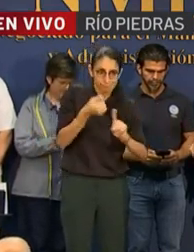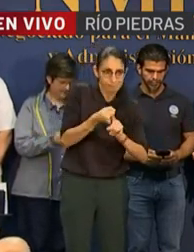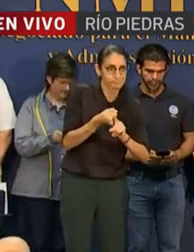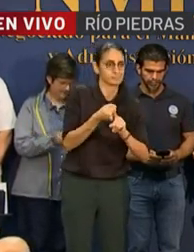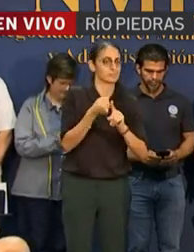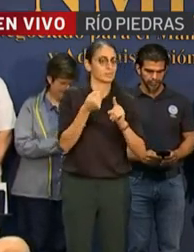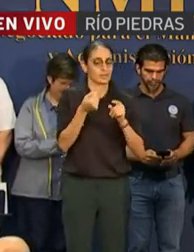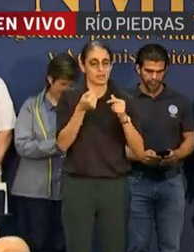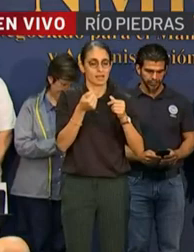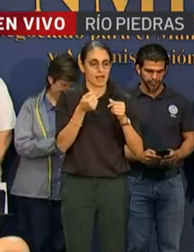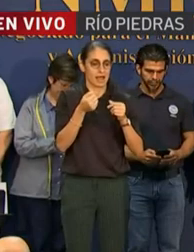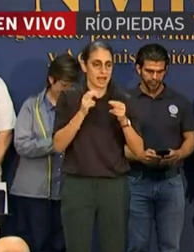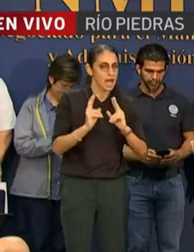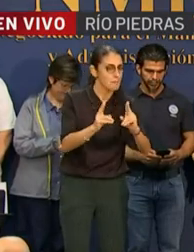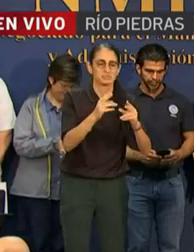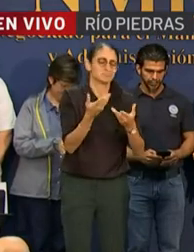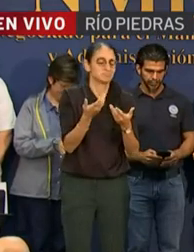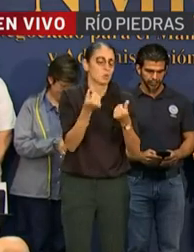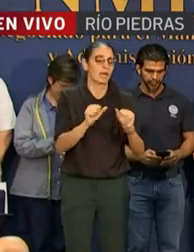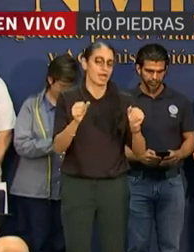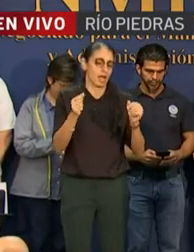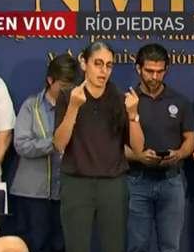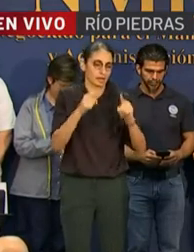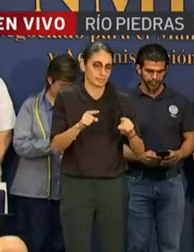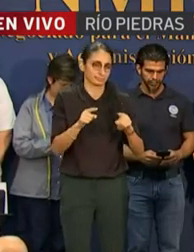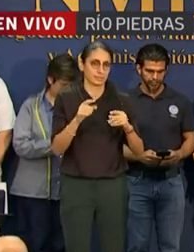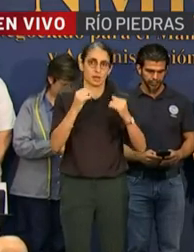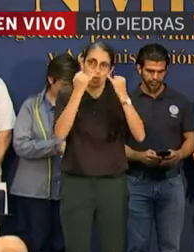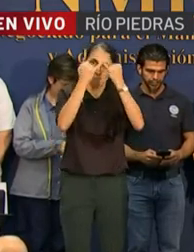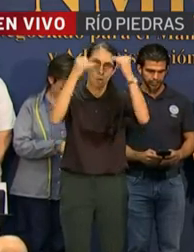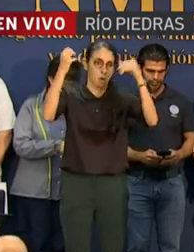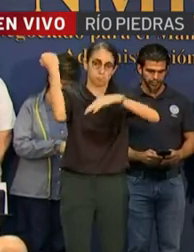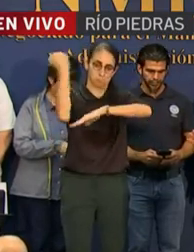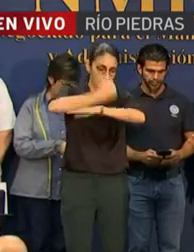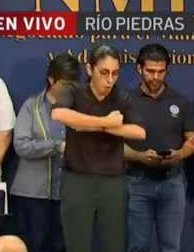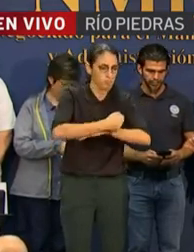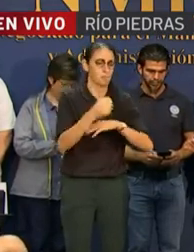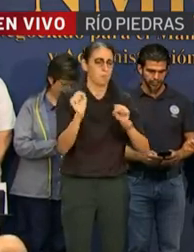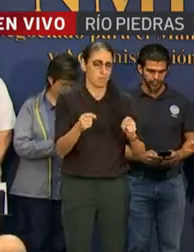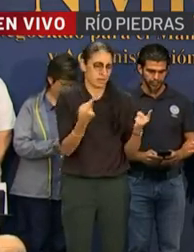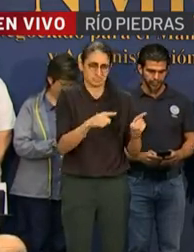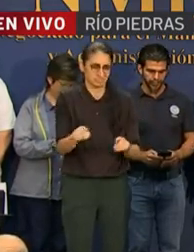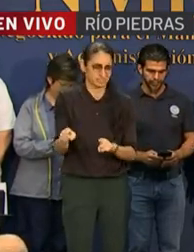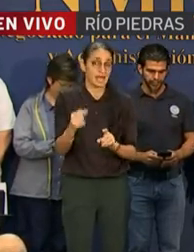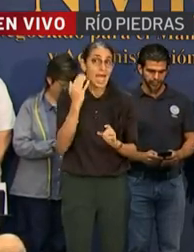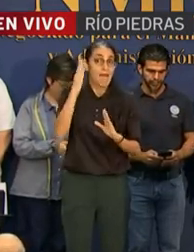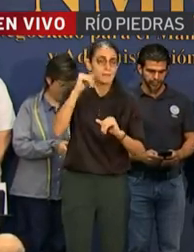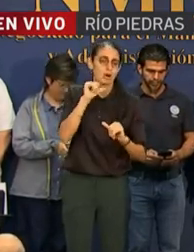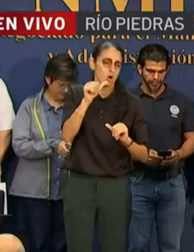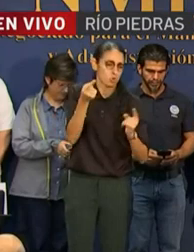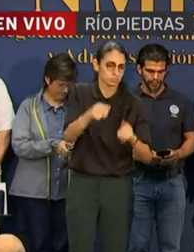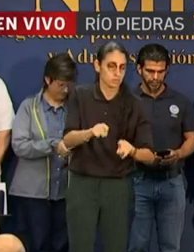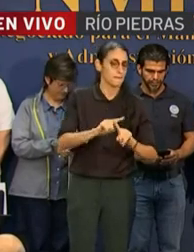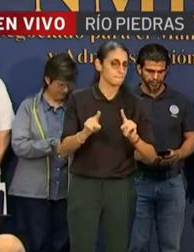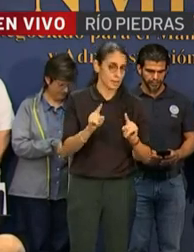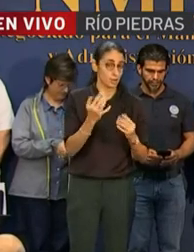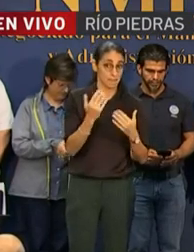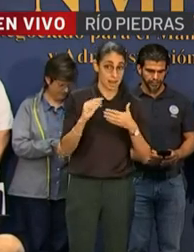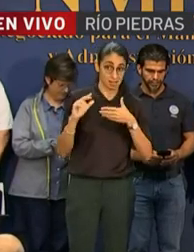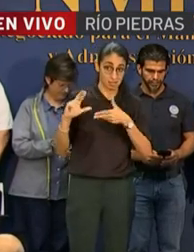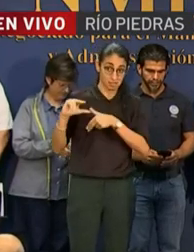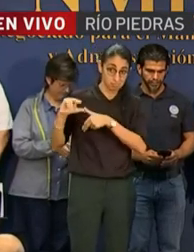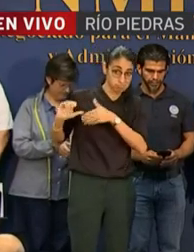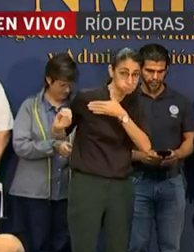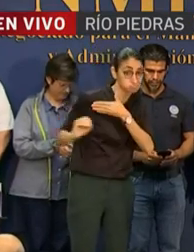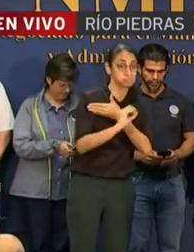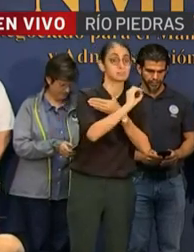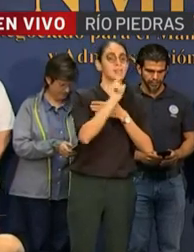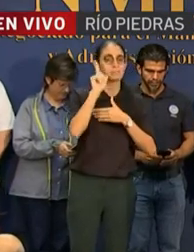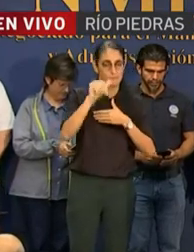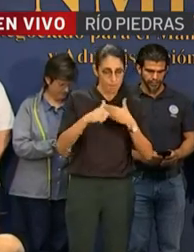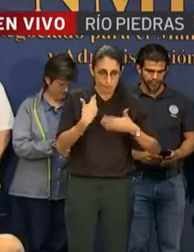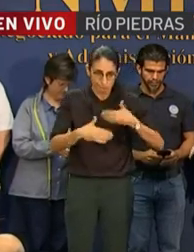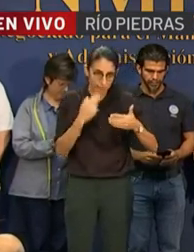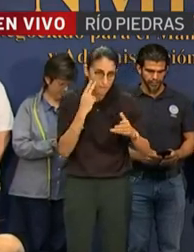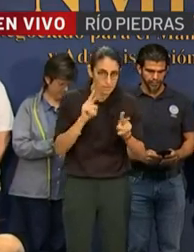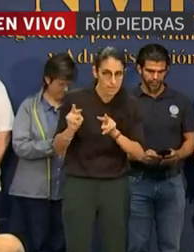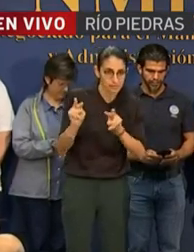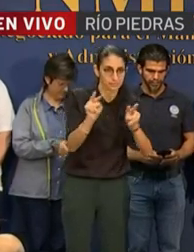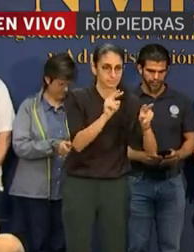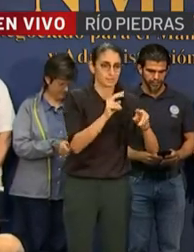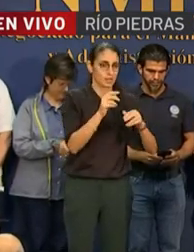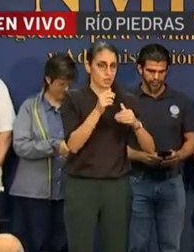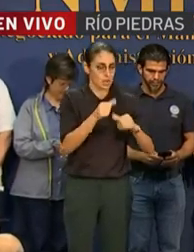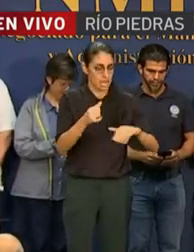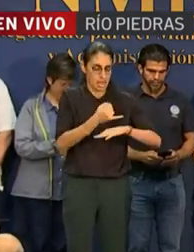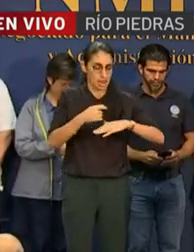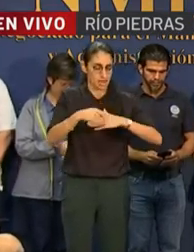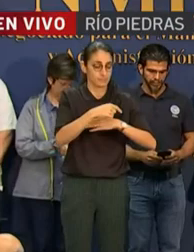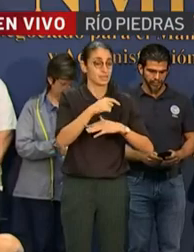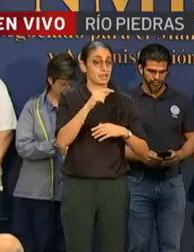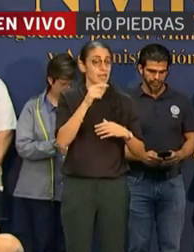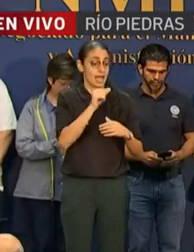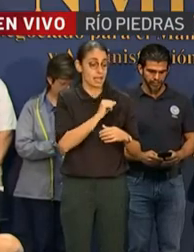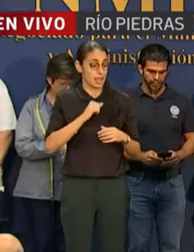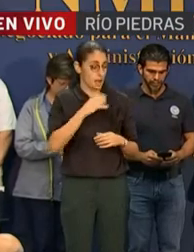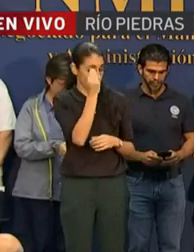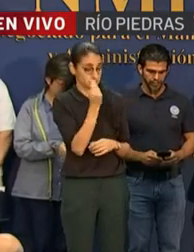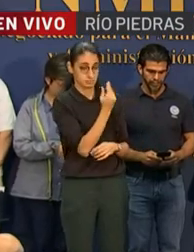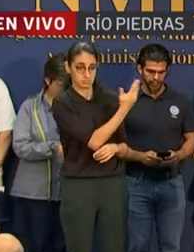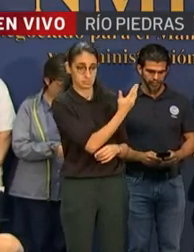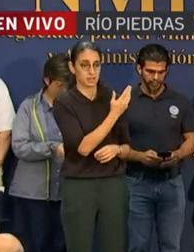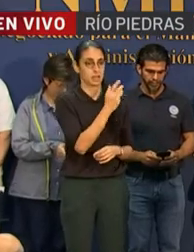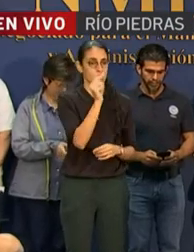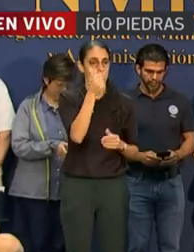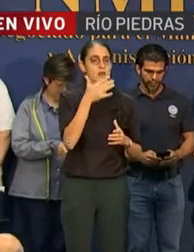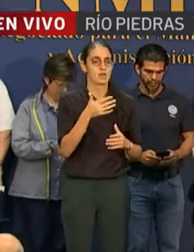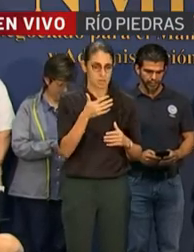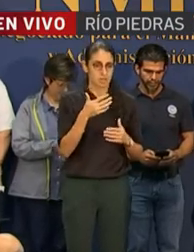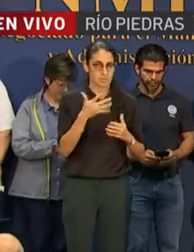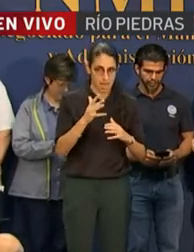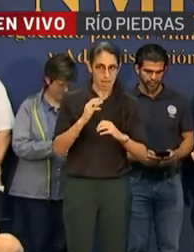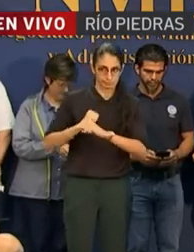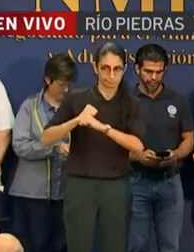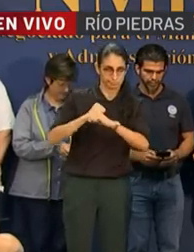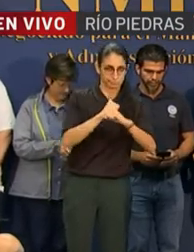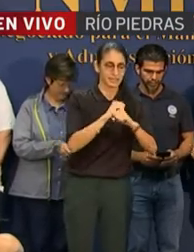PUERTO RICO ES VULNERABLE Y